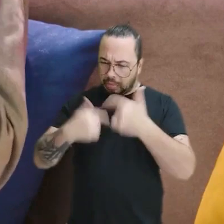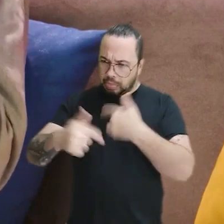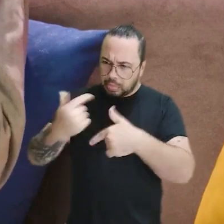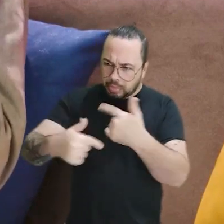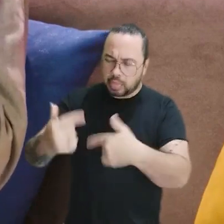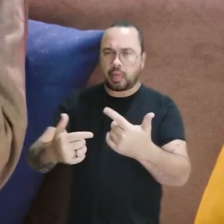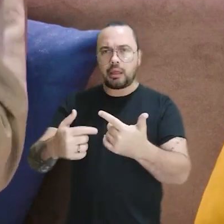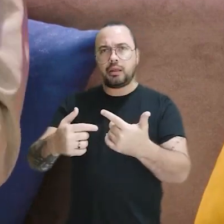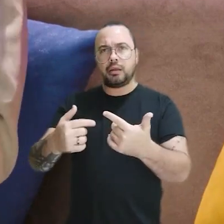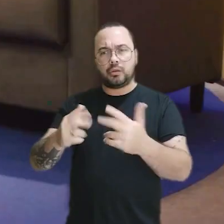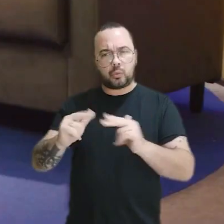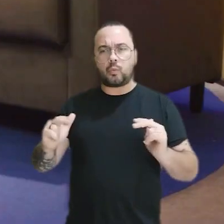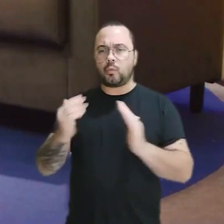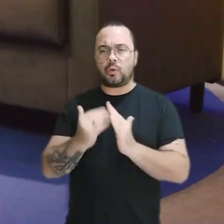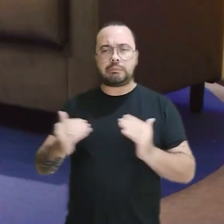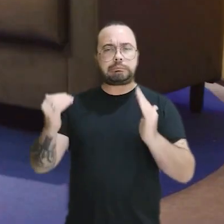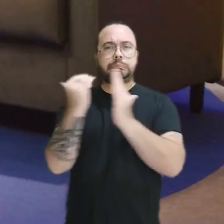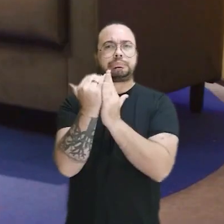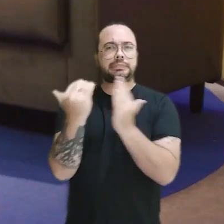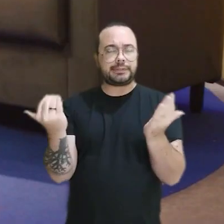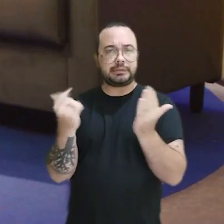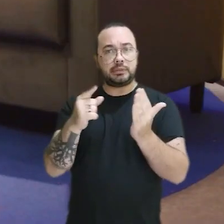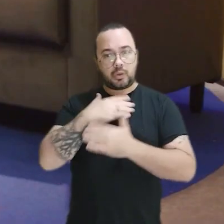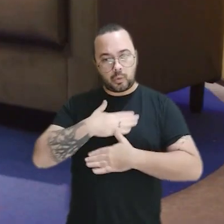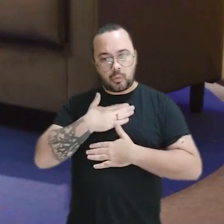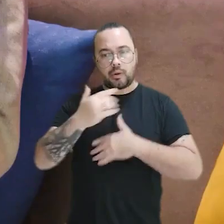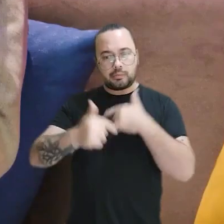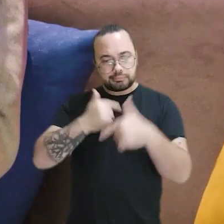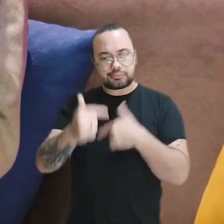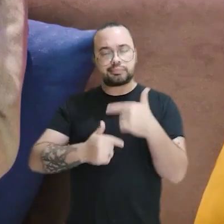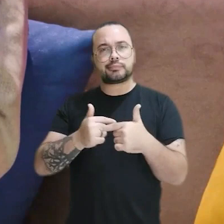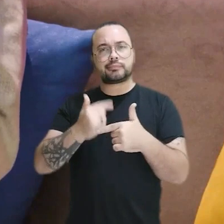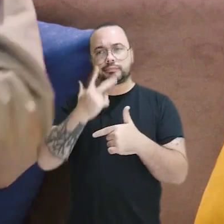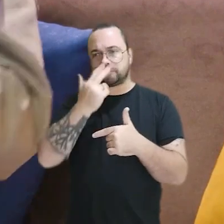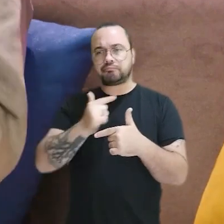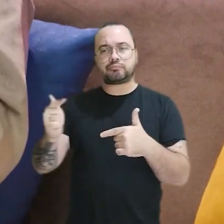nunca é um exagero. E parece que, quando você gosta do trabalho, não existe o conceito de "workaholic",